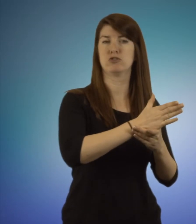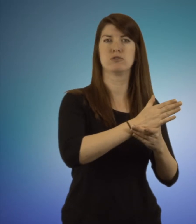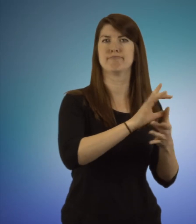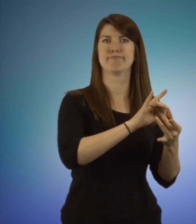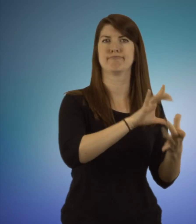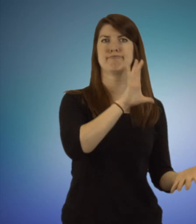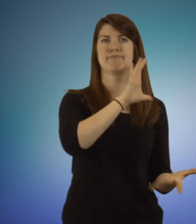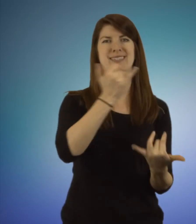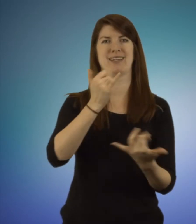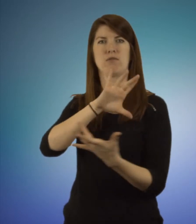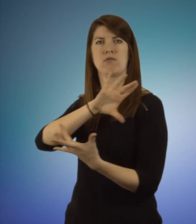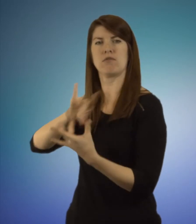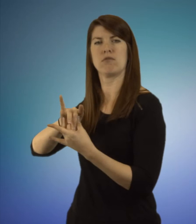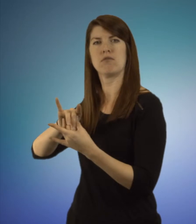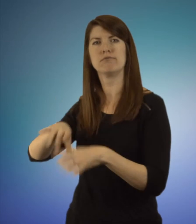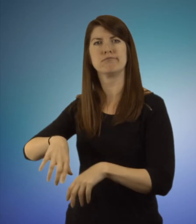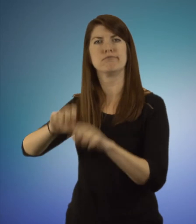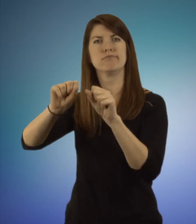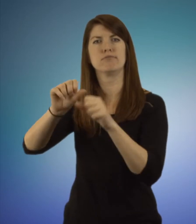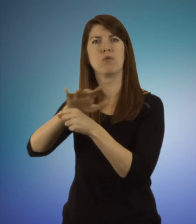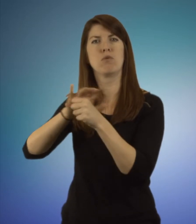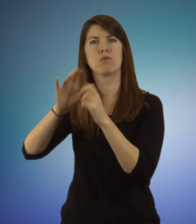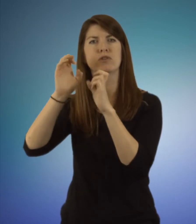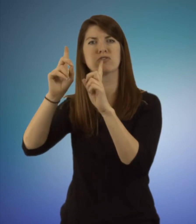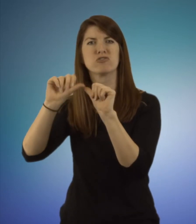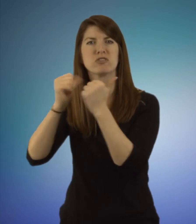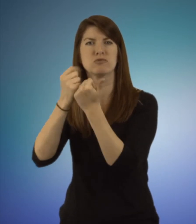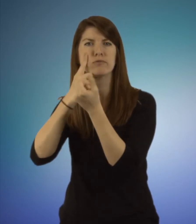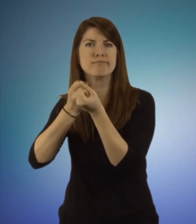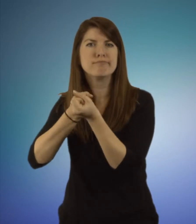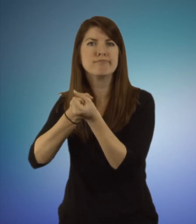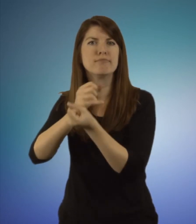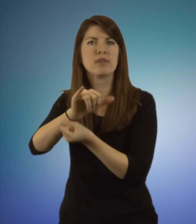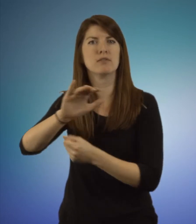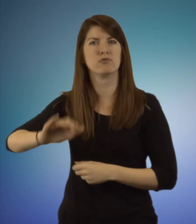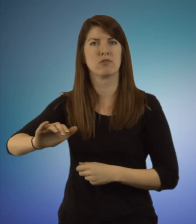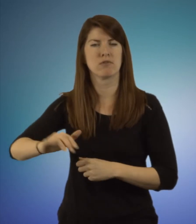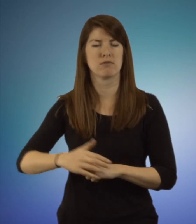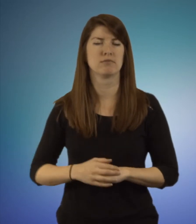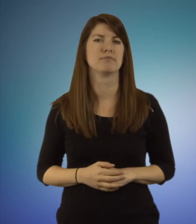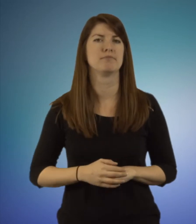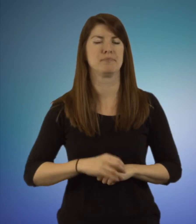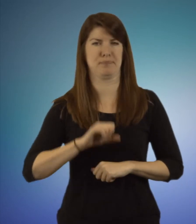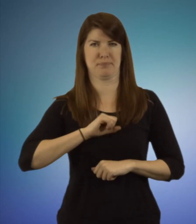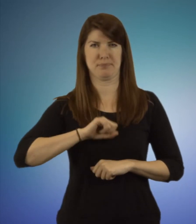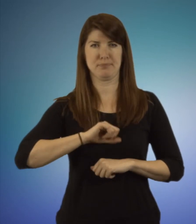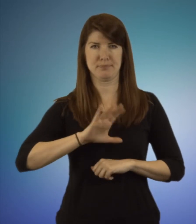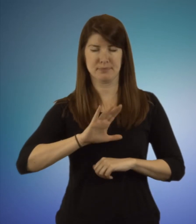En cuanto ese niño cumple 3, ya no está involucrada la intervención temprana y depende